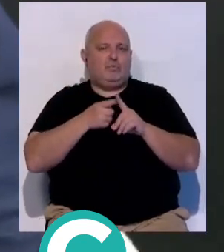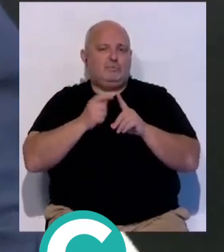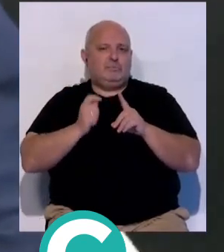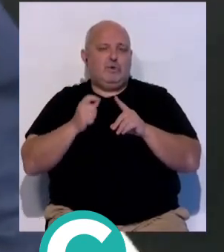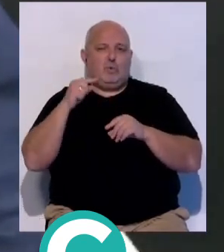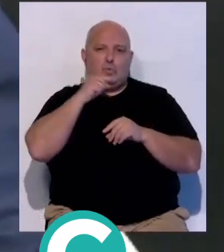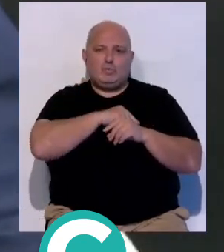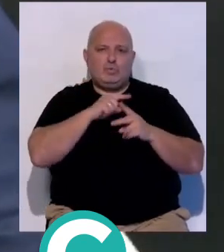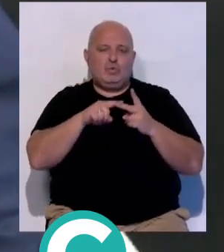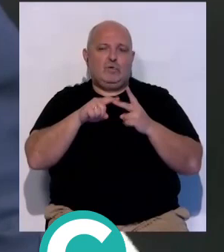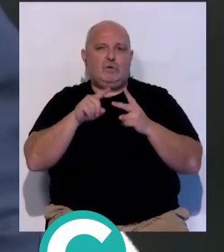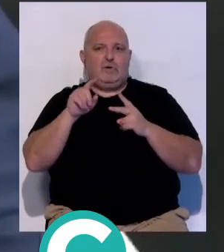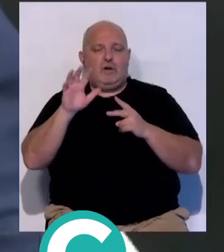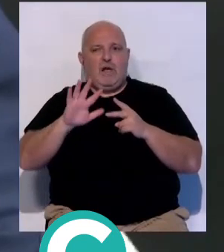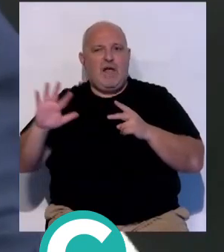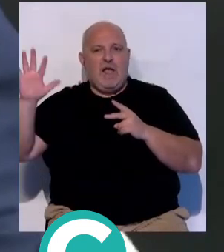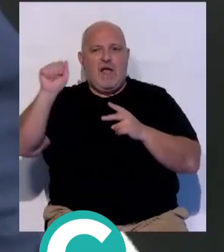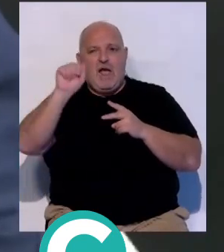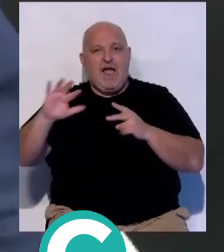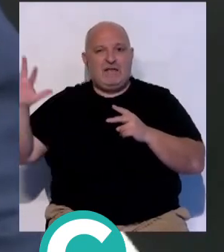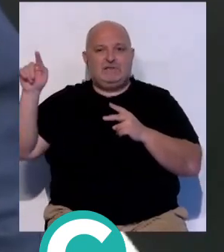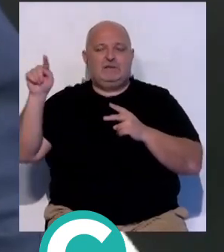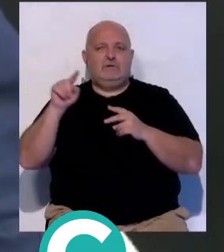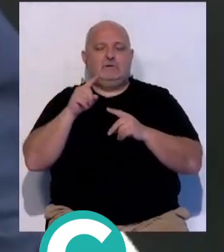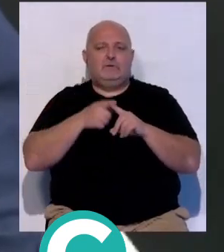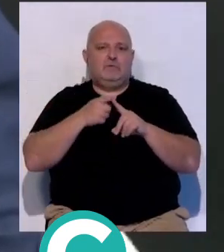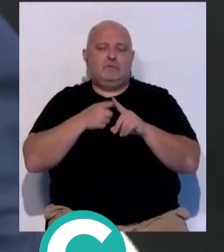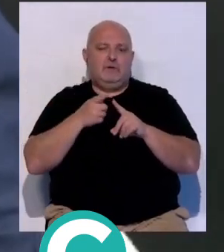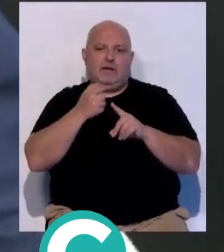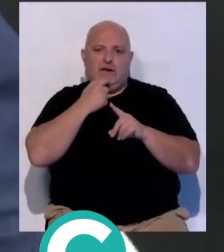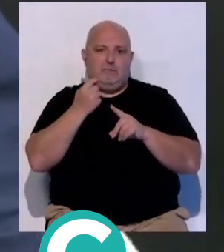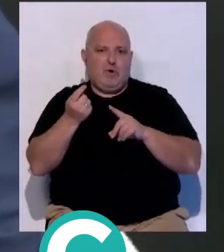los equipos asiáticos hay muchos que no tienen ningún conocimiento del inglés y por lo tanto